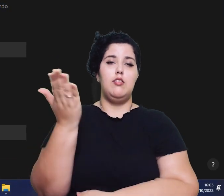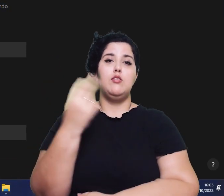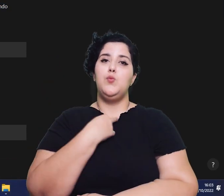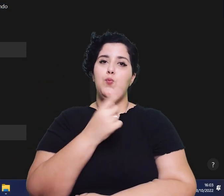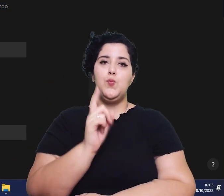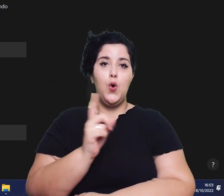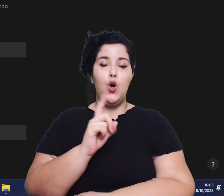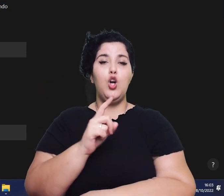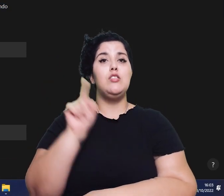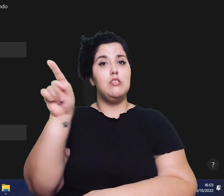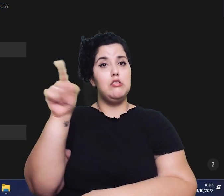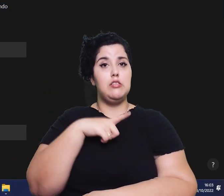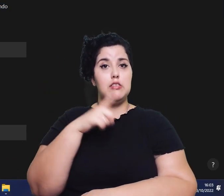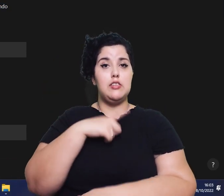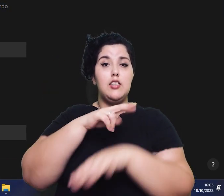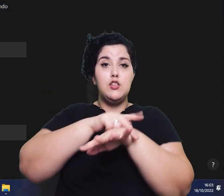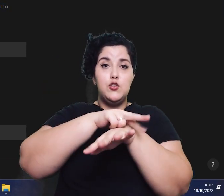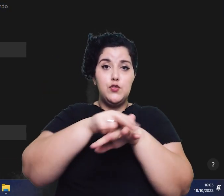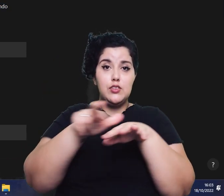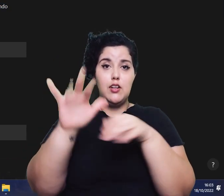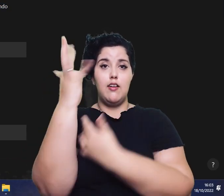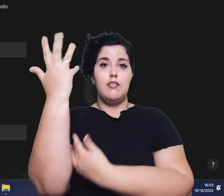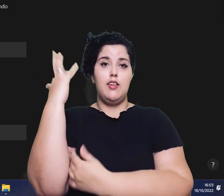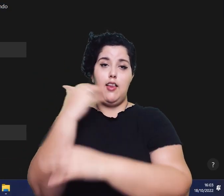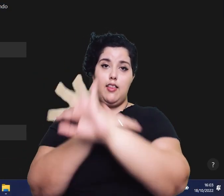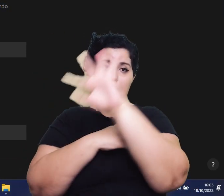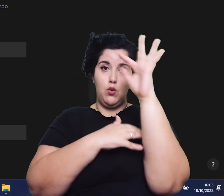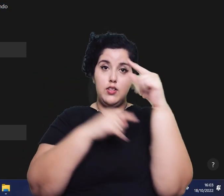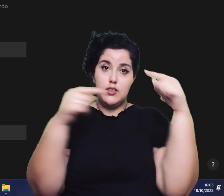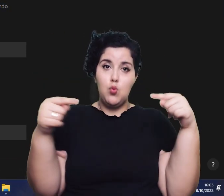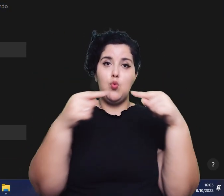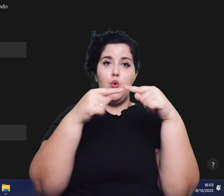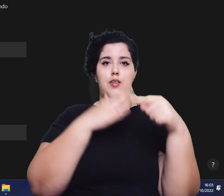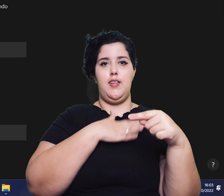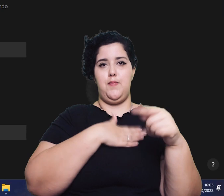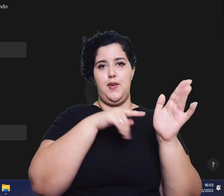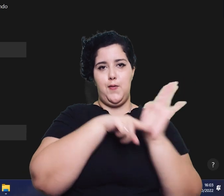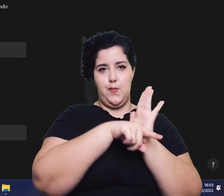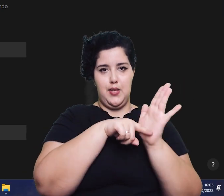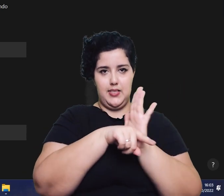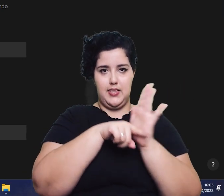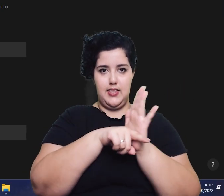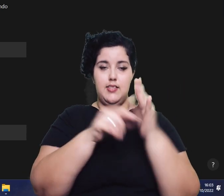a diversidade da Amazônia. Ou seja, vocês conseguem ver como isso tá conversando bem com as minhas pesquisas? Essa questão